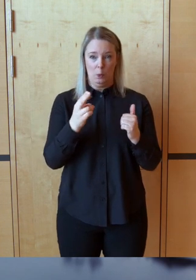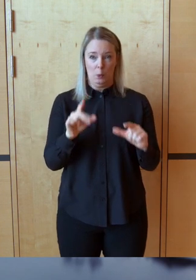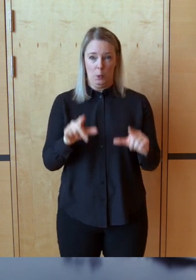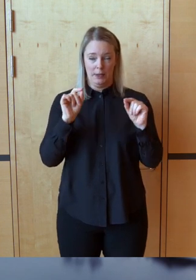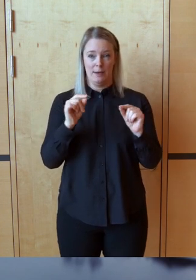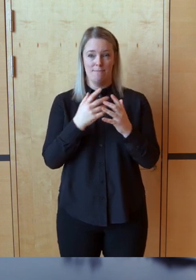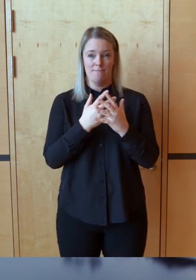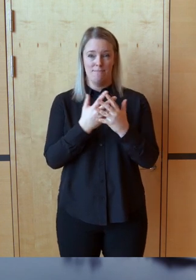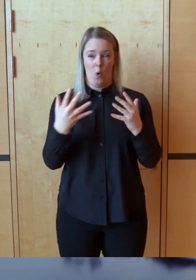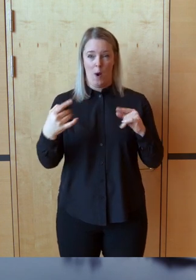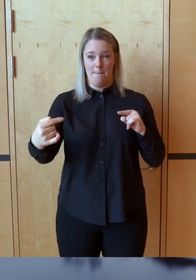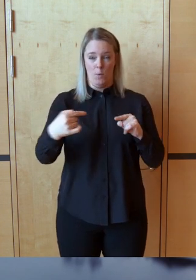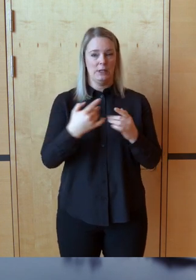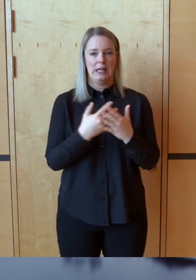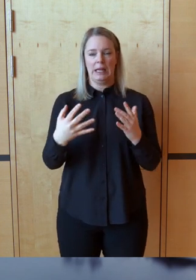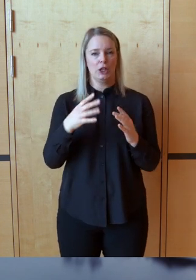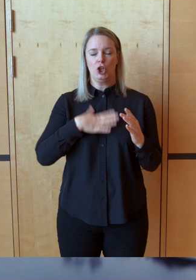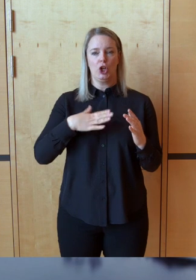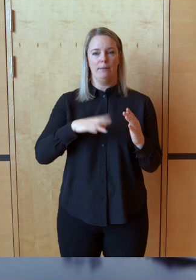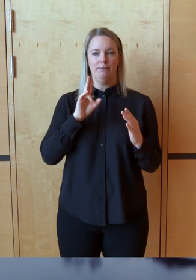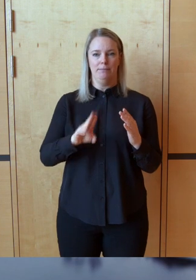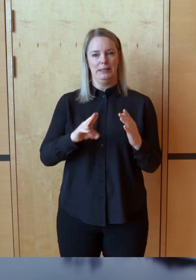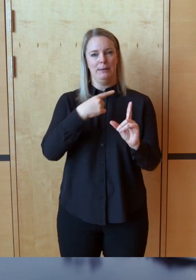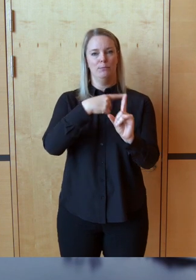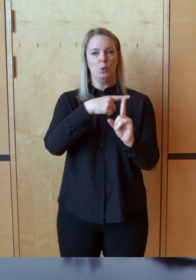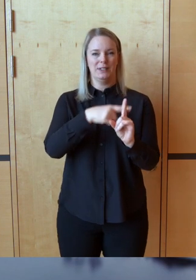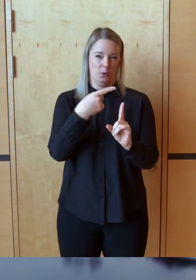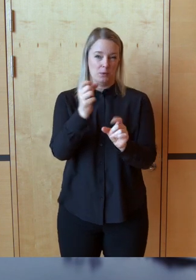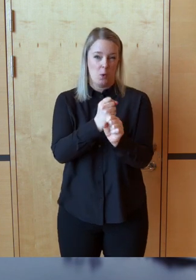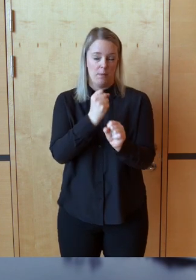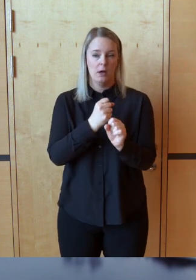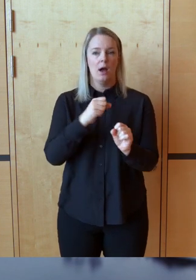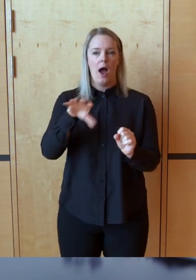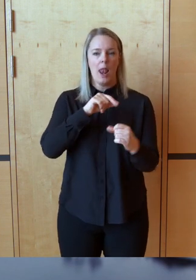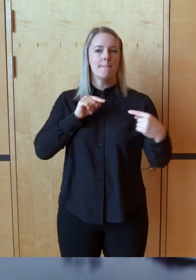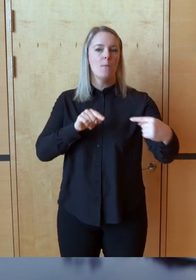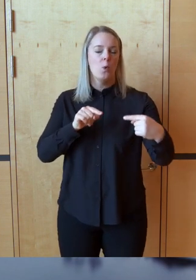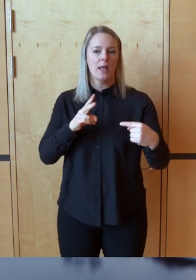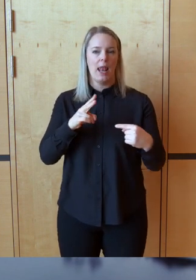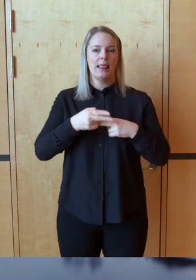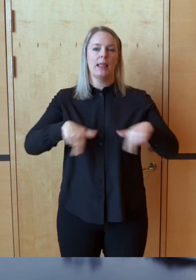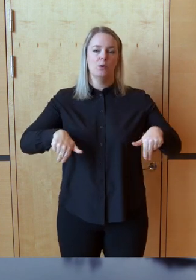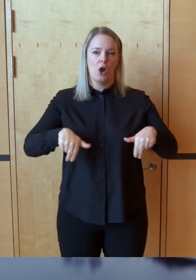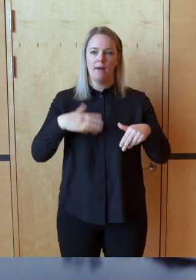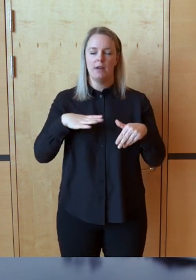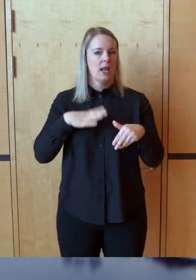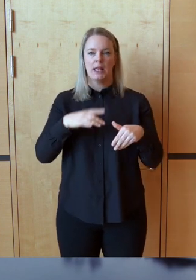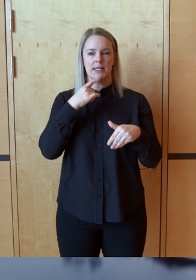Är väl ingen som har varit förut förut Adam som jobbar alla var emot Eller så har man håller sig neutral det är några stycken